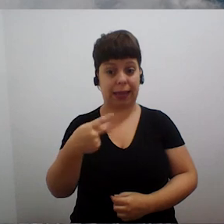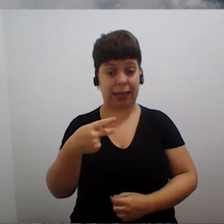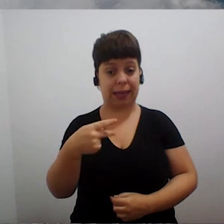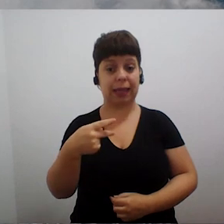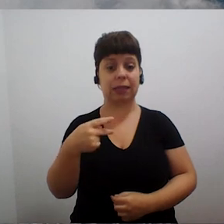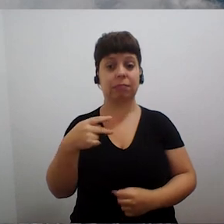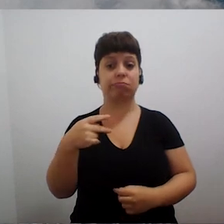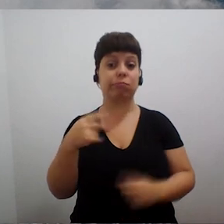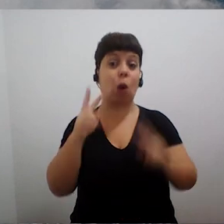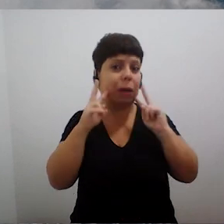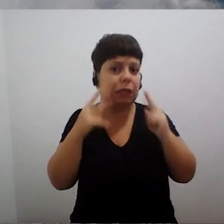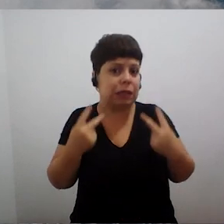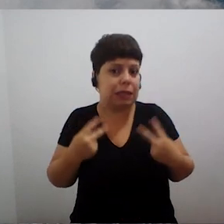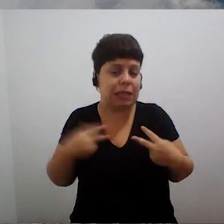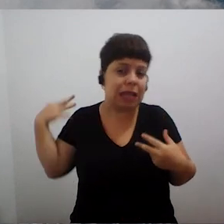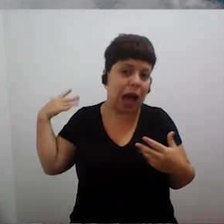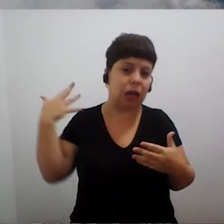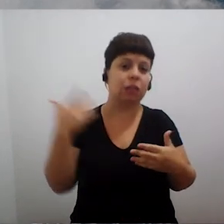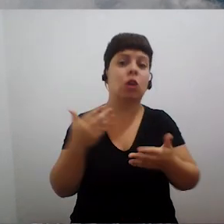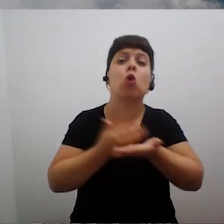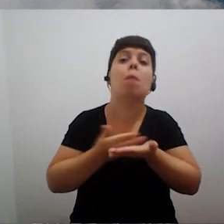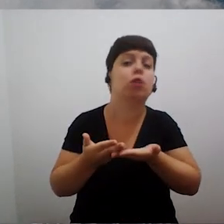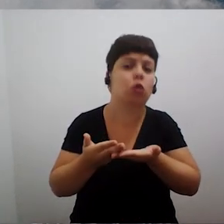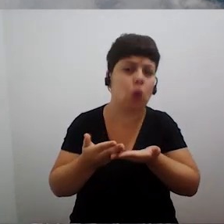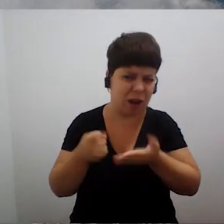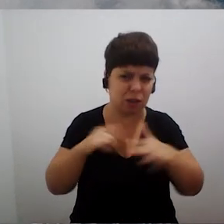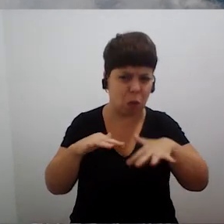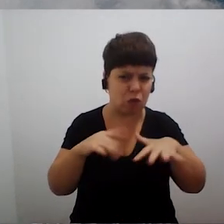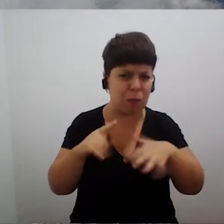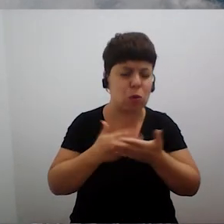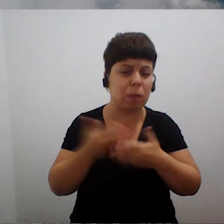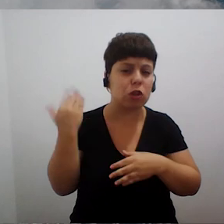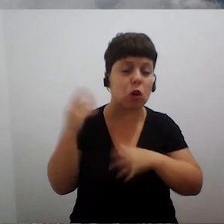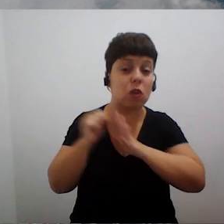Esse movimento é um movimento que começou no Século 19